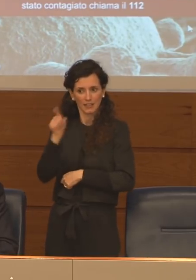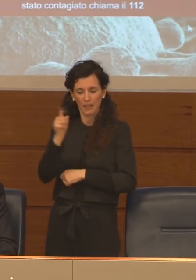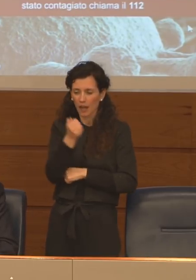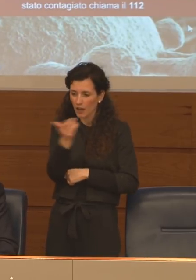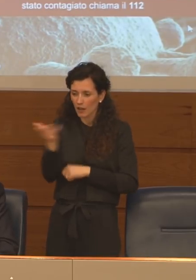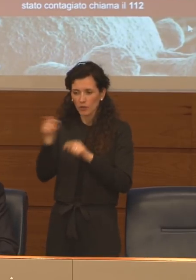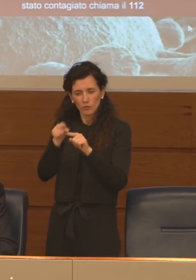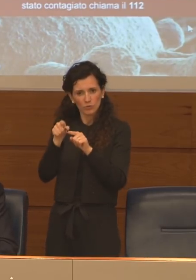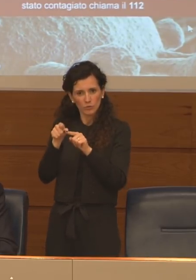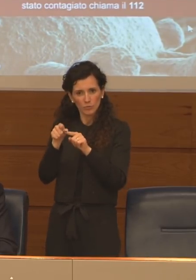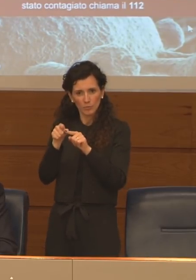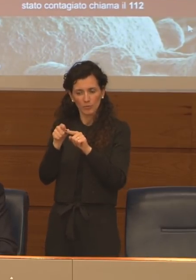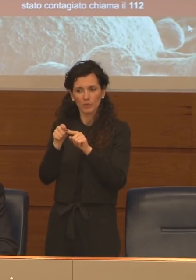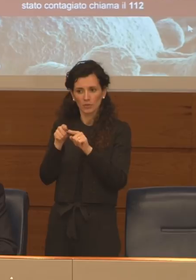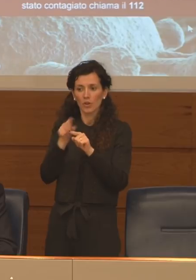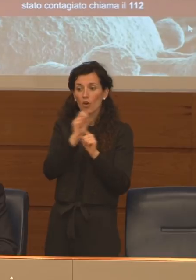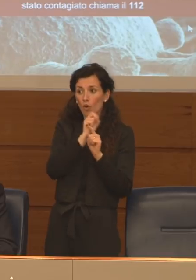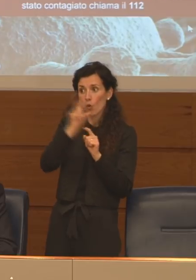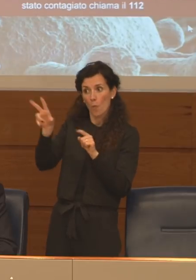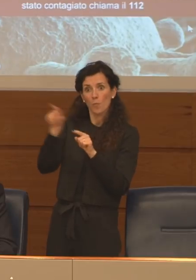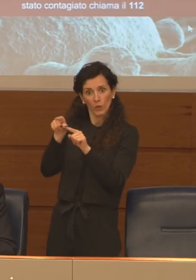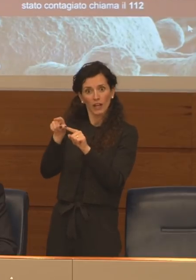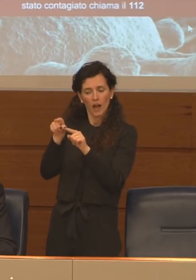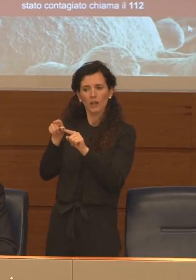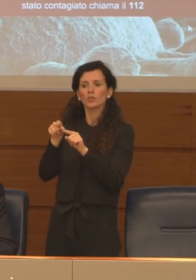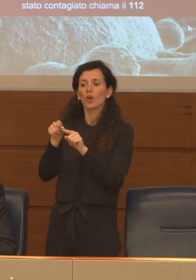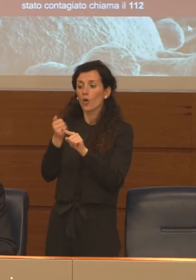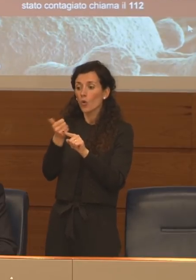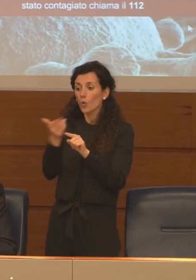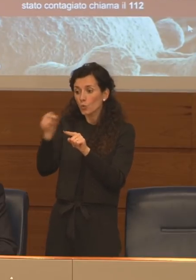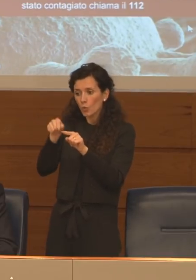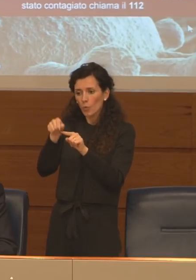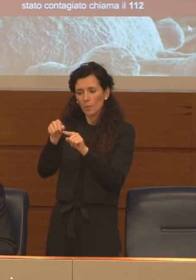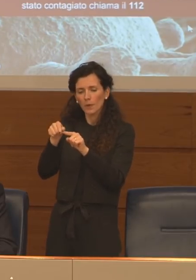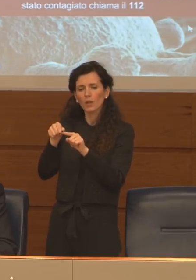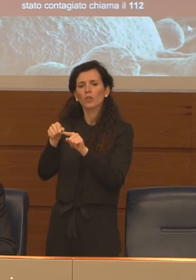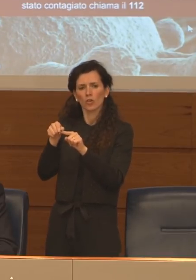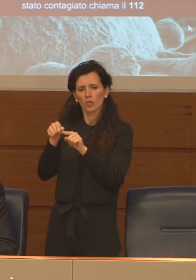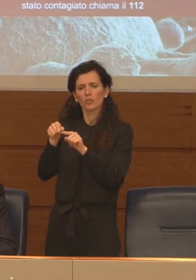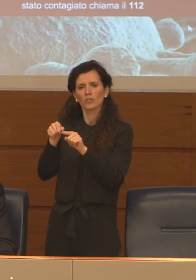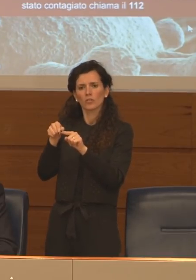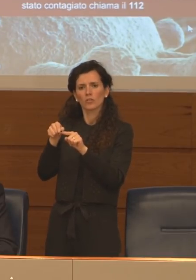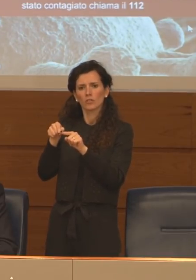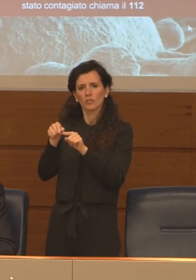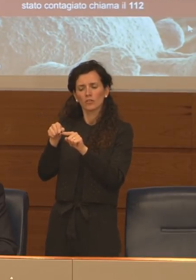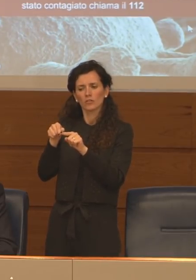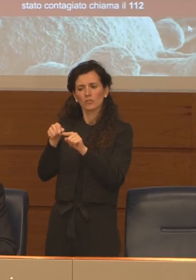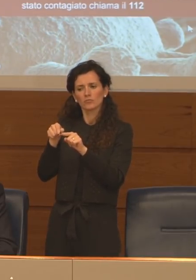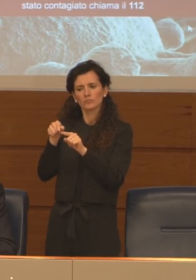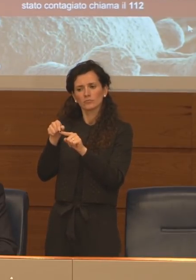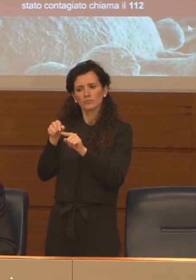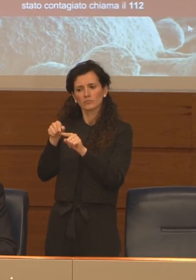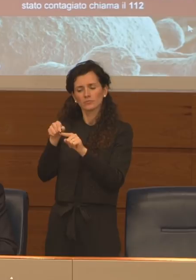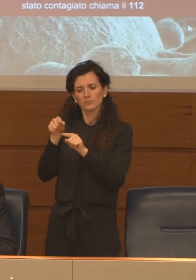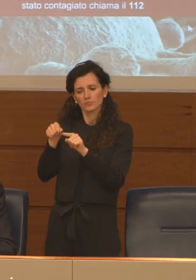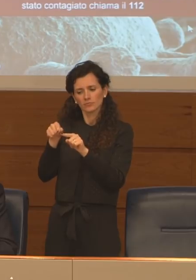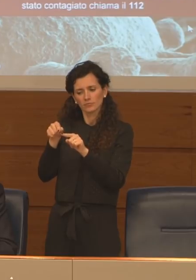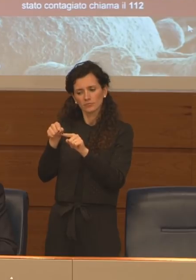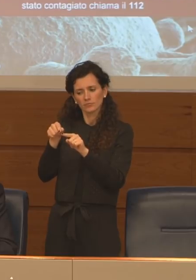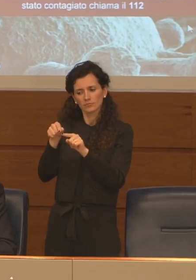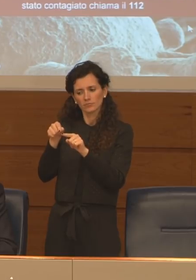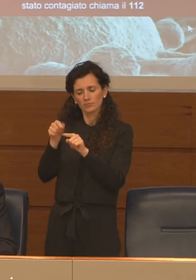Mondiale della Sanità è quello relativo al dato riscontrato dall'Istituto